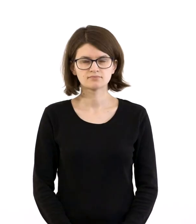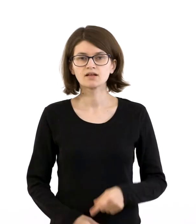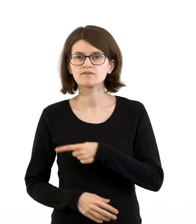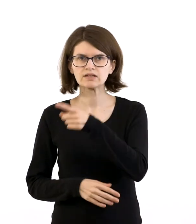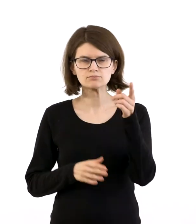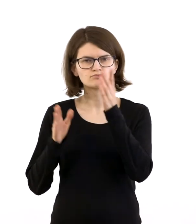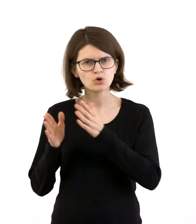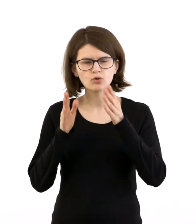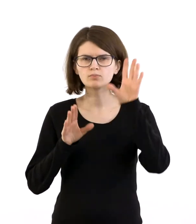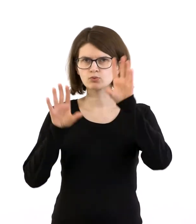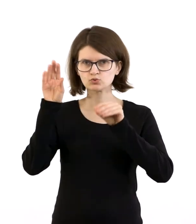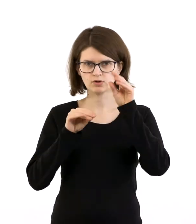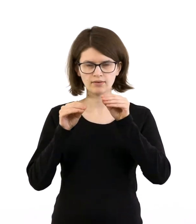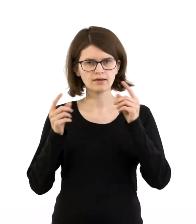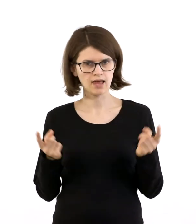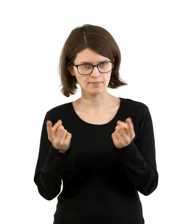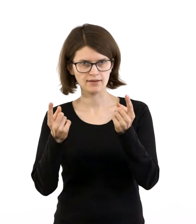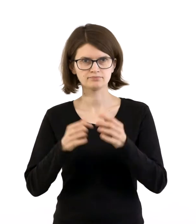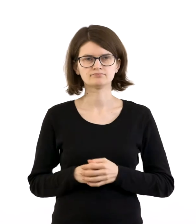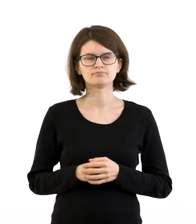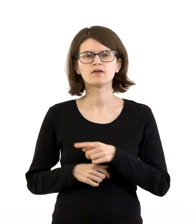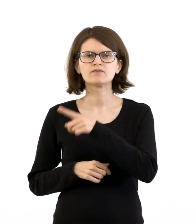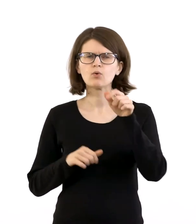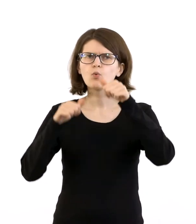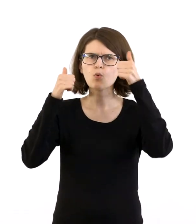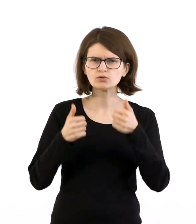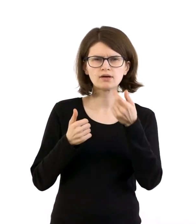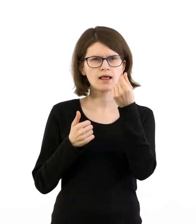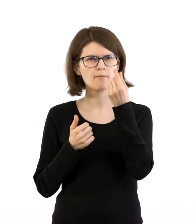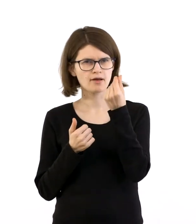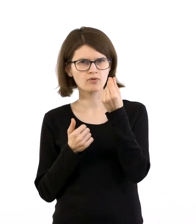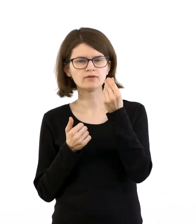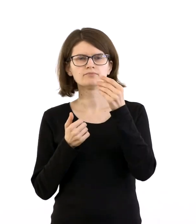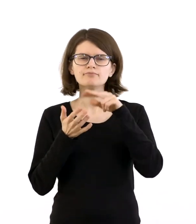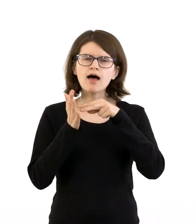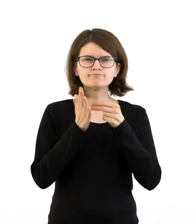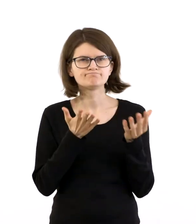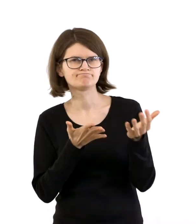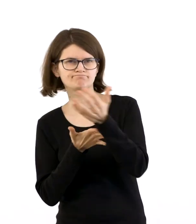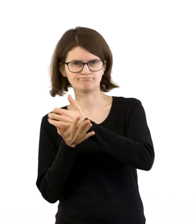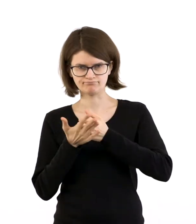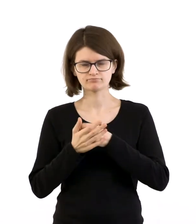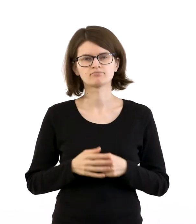7. Przygotowanie budżetu kampanii. Ustalcie, jaką kwotę planujecie zebrać,